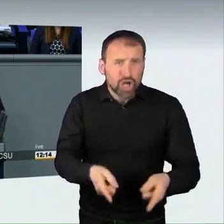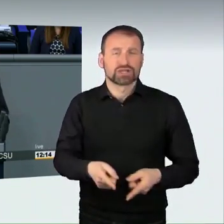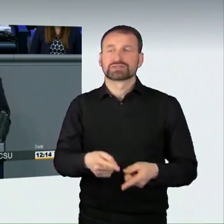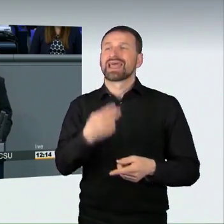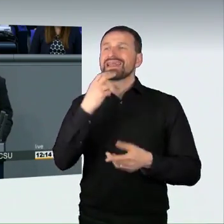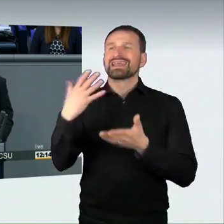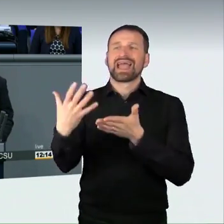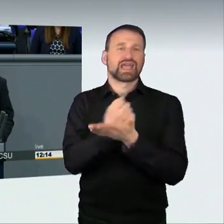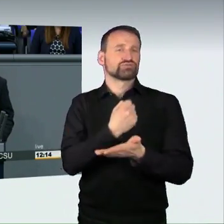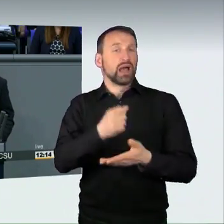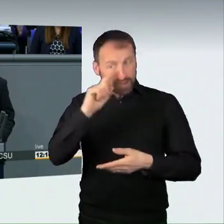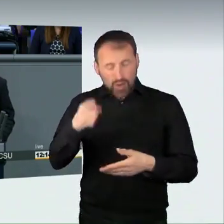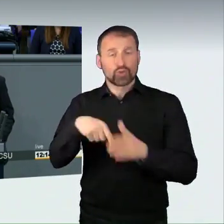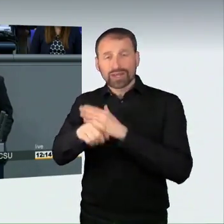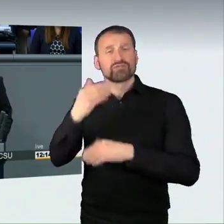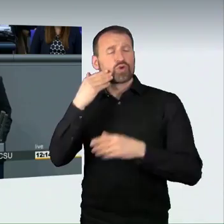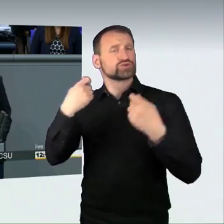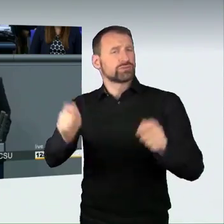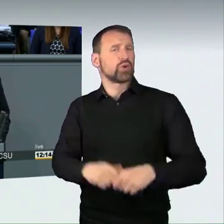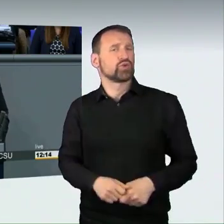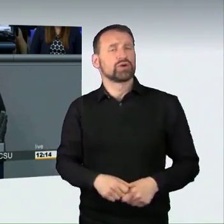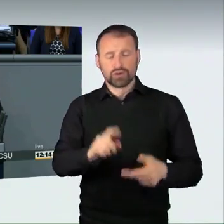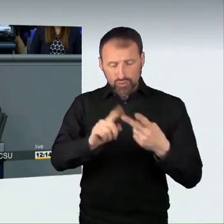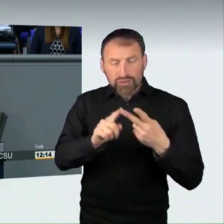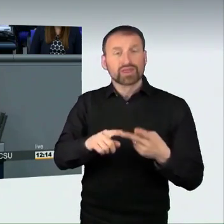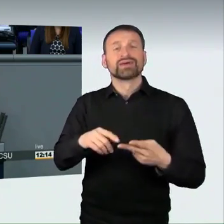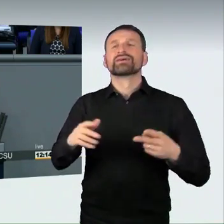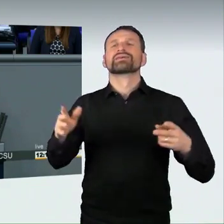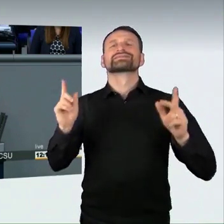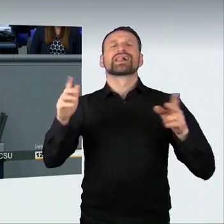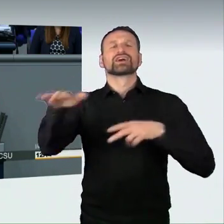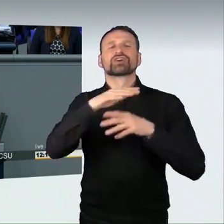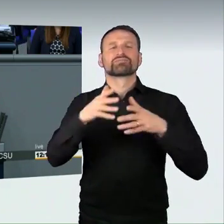„Zusätzlich brauchen wir durch den demographischen Wandel vermehrt altersgerechte und barrierefreie Wohnungen,